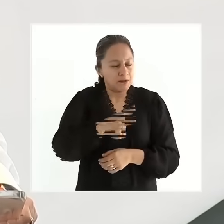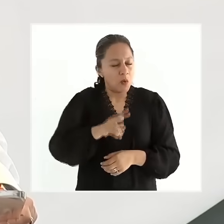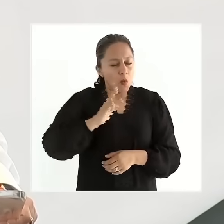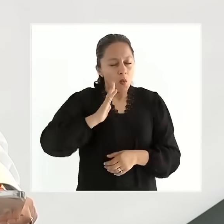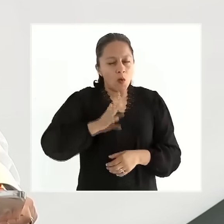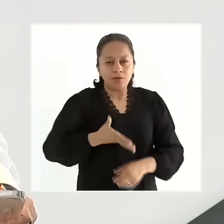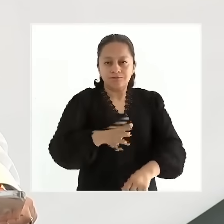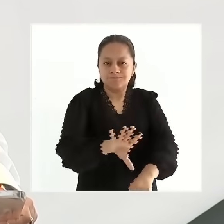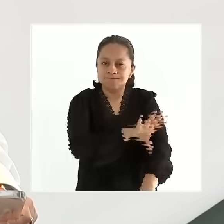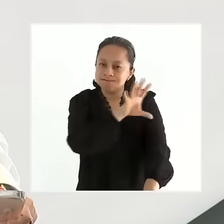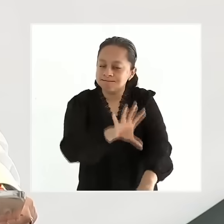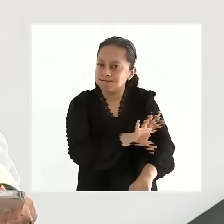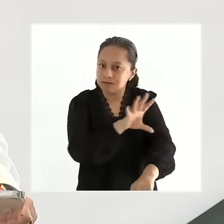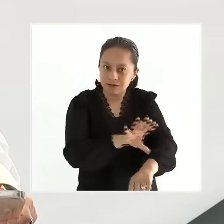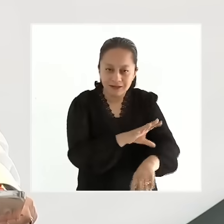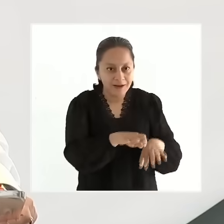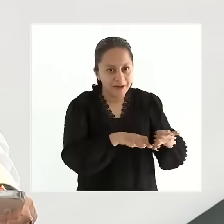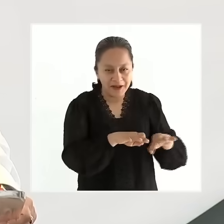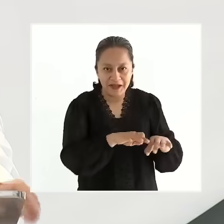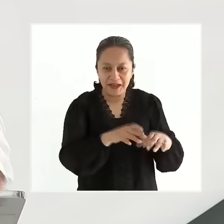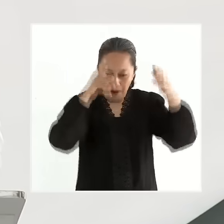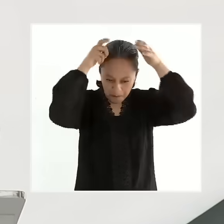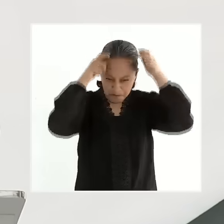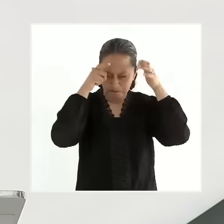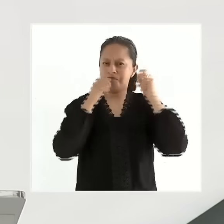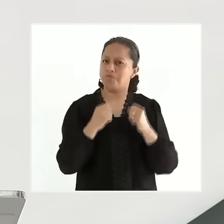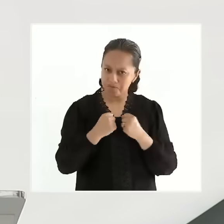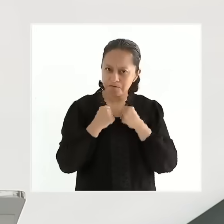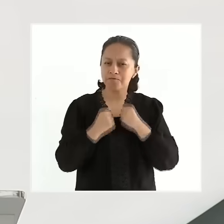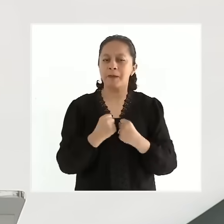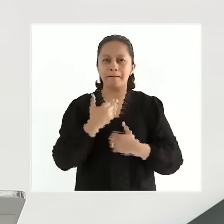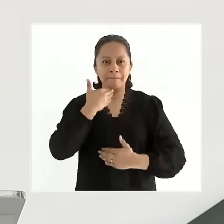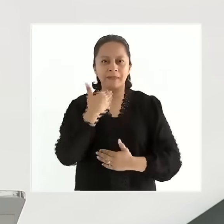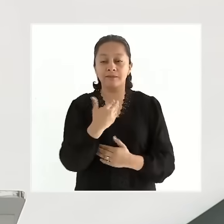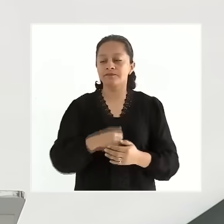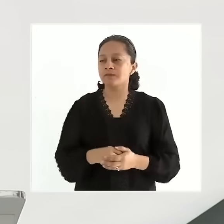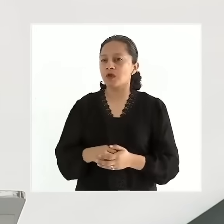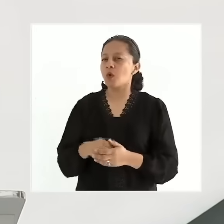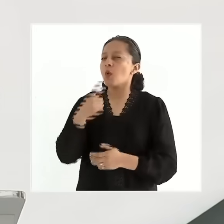electricistas y tenemos el casco bien puesto. Presidenta, a más de un año de intenso trabajo,